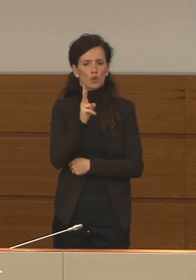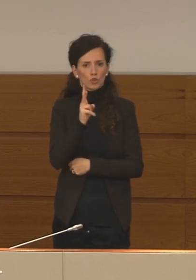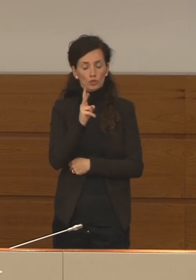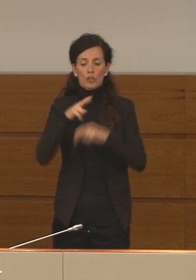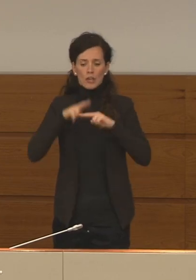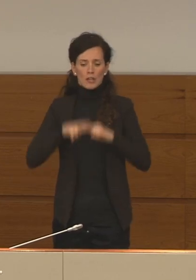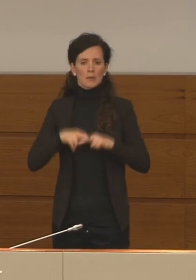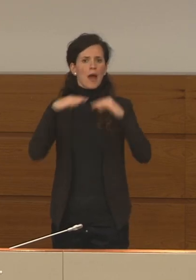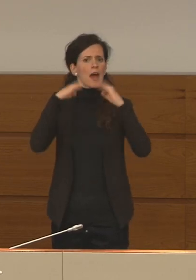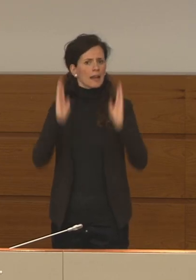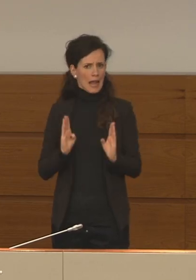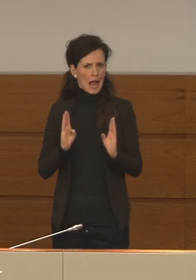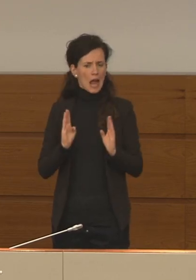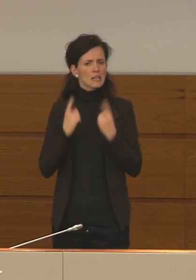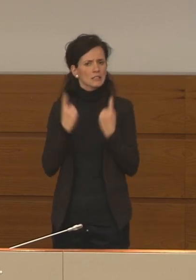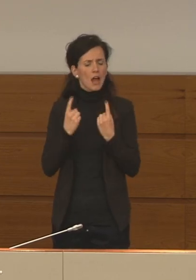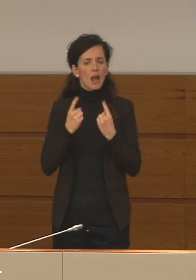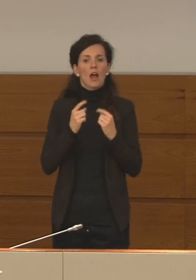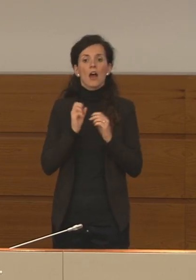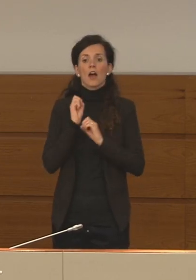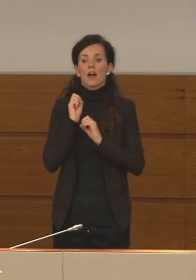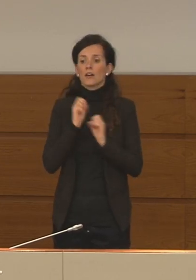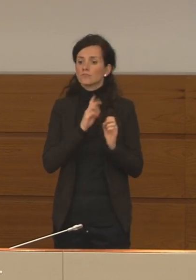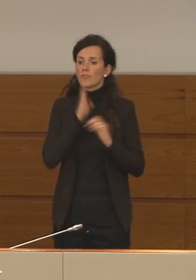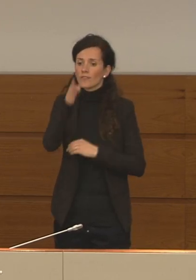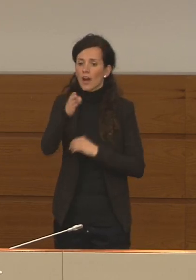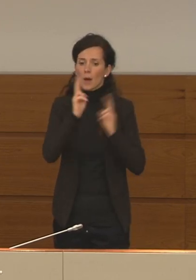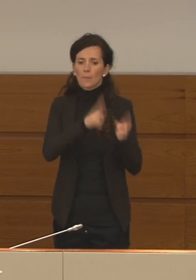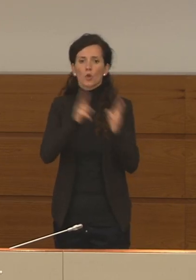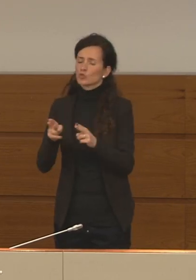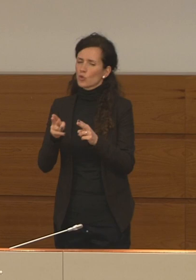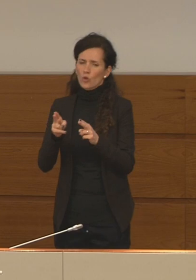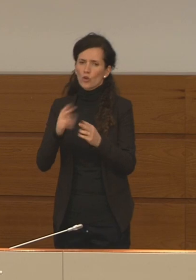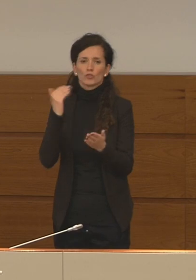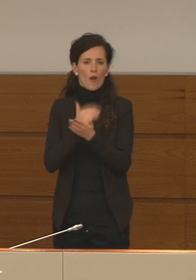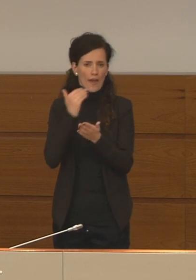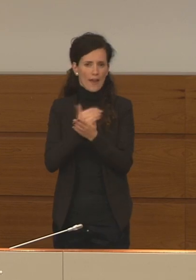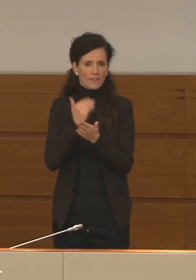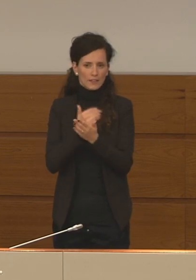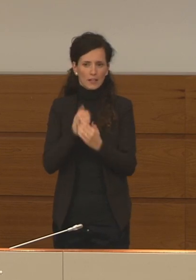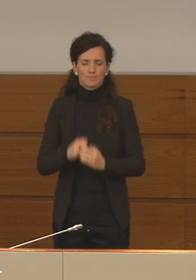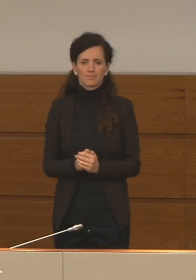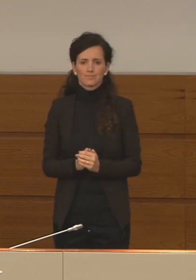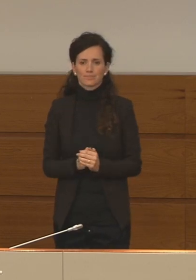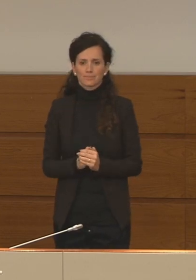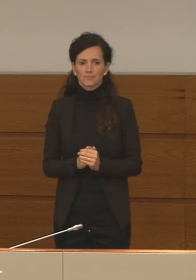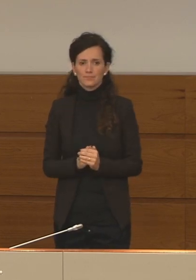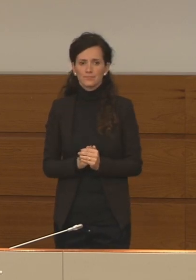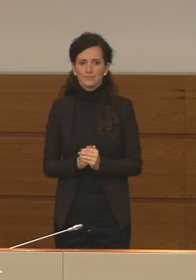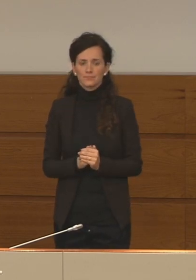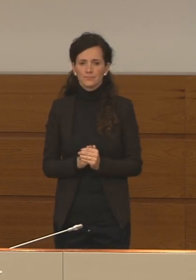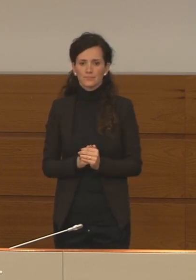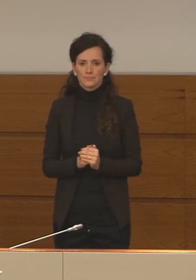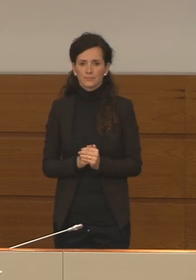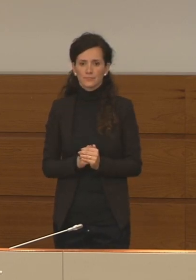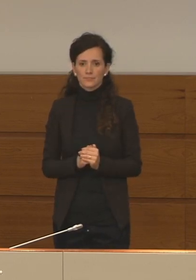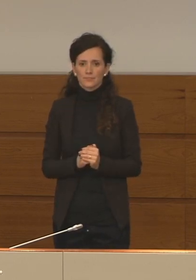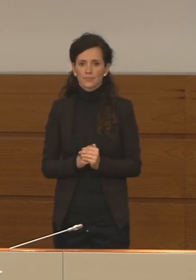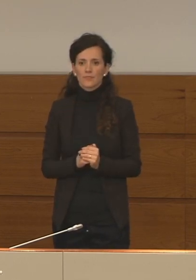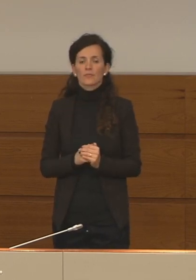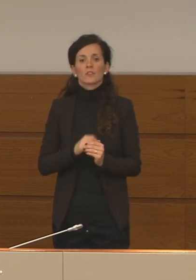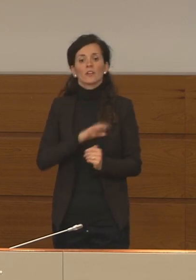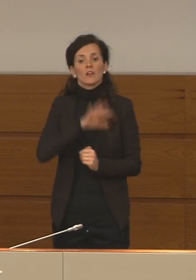pronto soccorso, questo è fondamentale. L'altra cosa è importante che in virtù